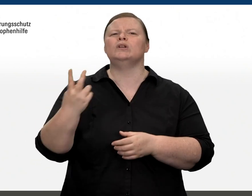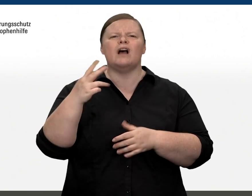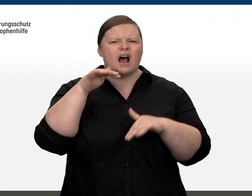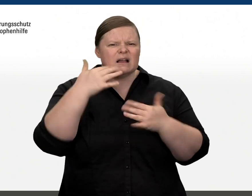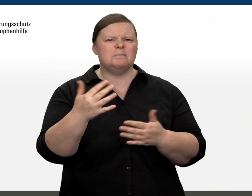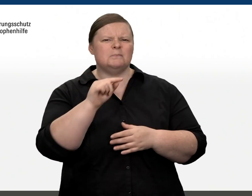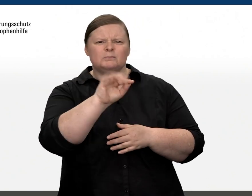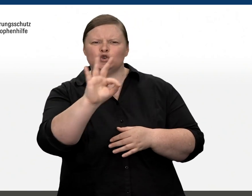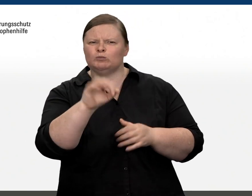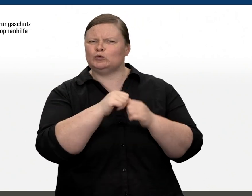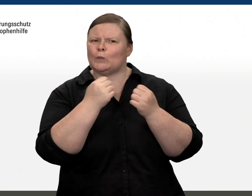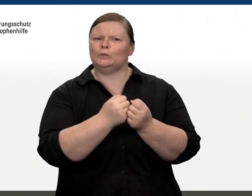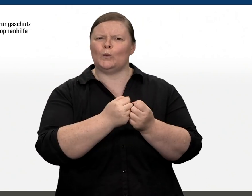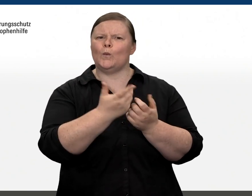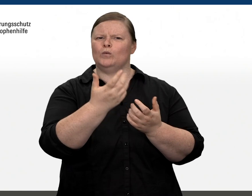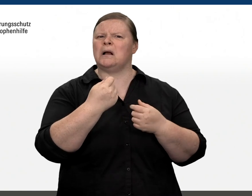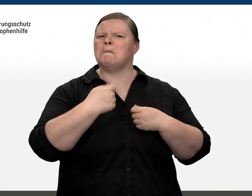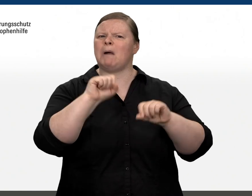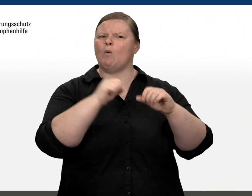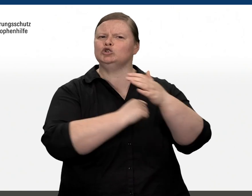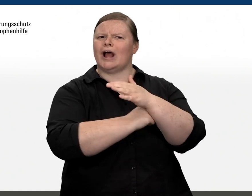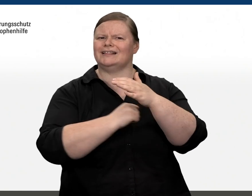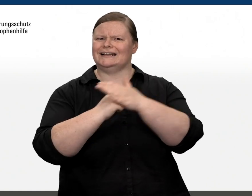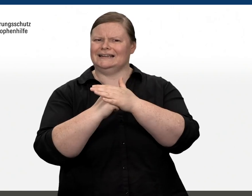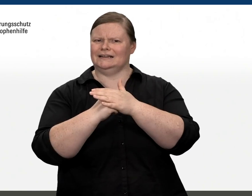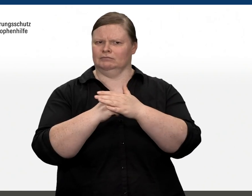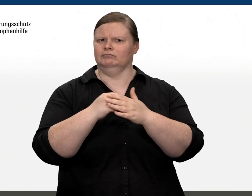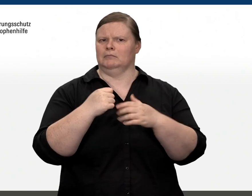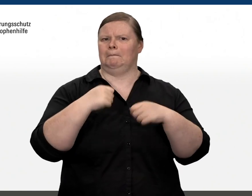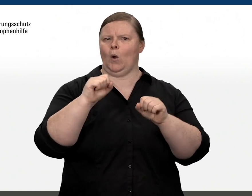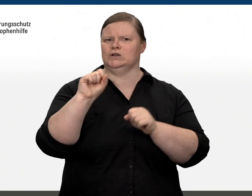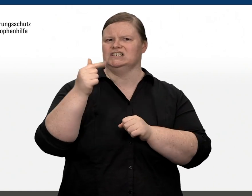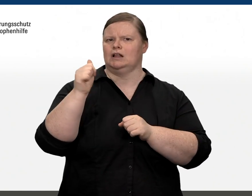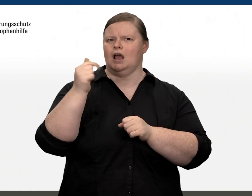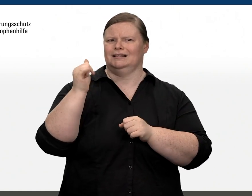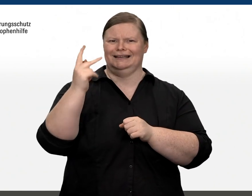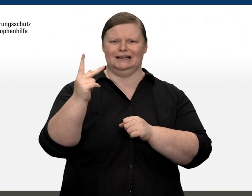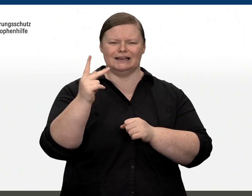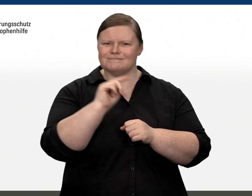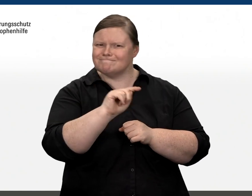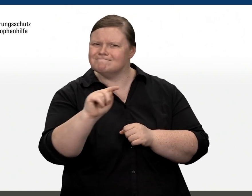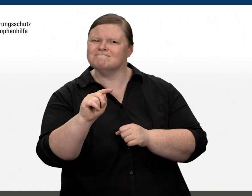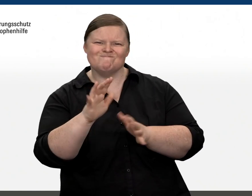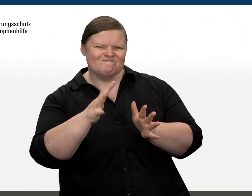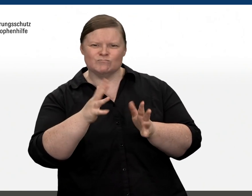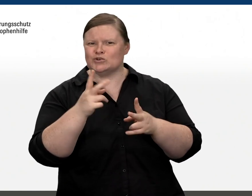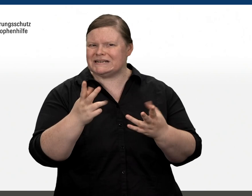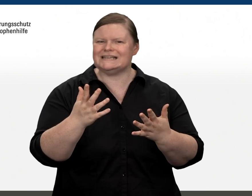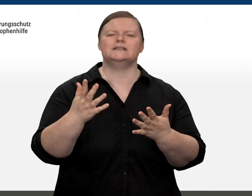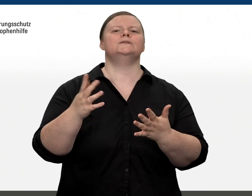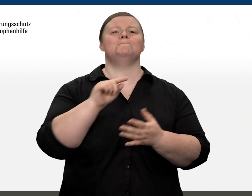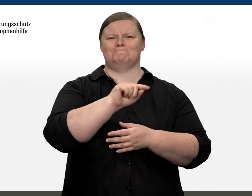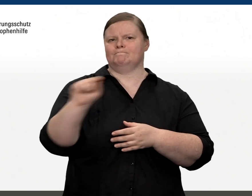und in besonderen Fällen die Baustatik